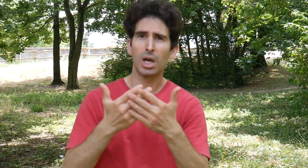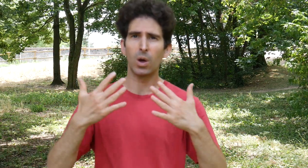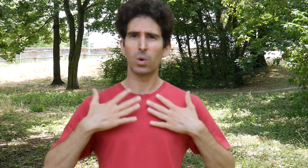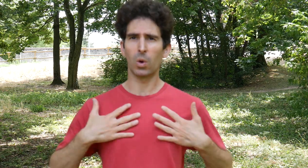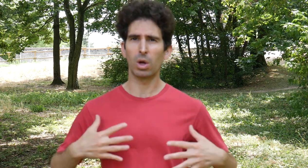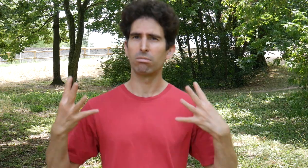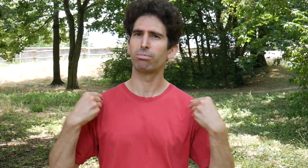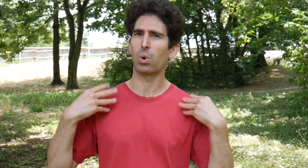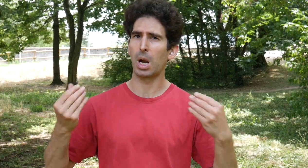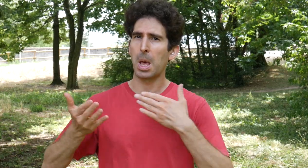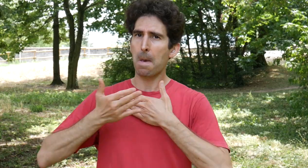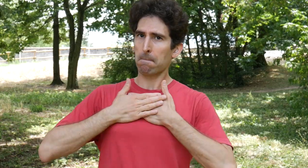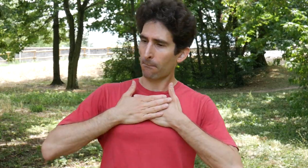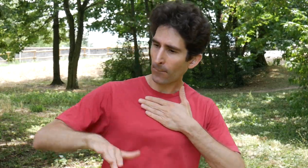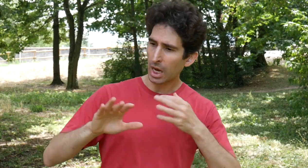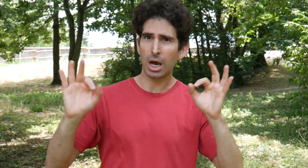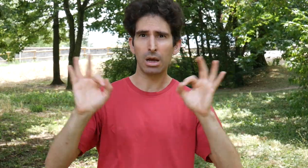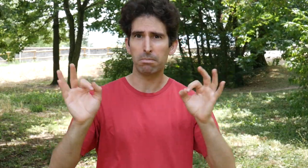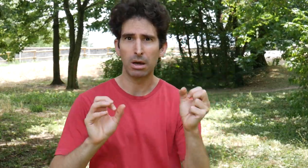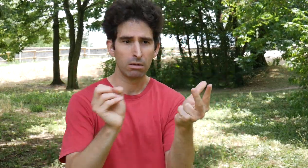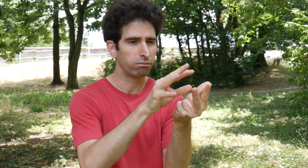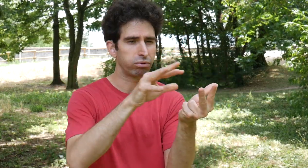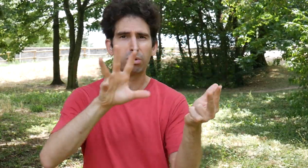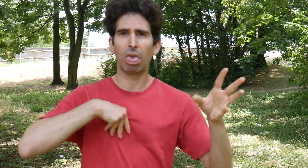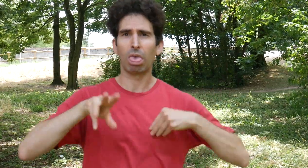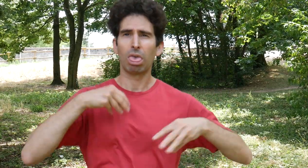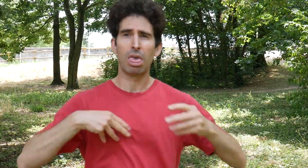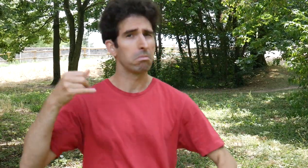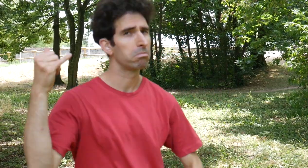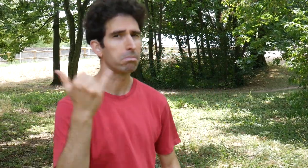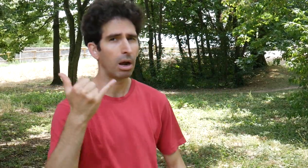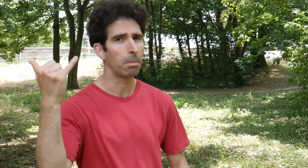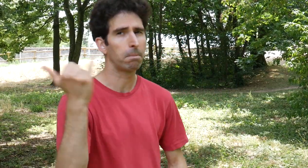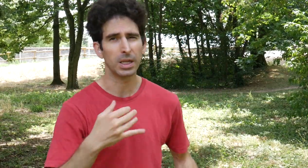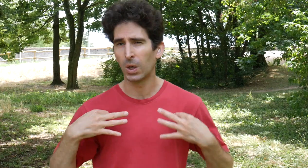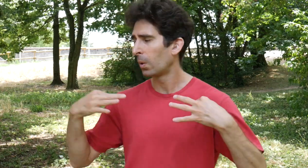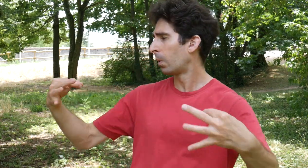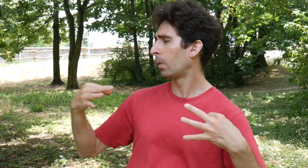C'est pour ça que son corps est glabre. Ramasser le pollen ? Pas la peine !